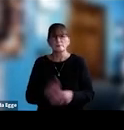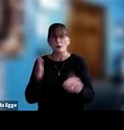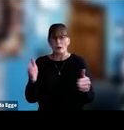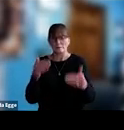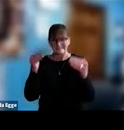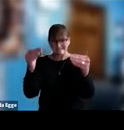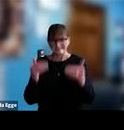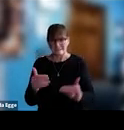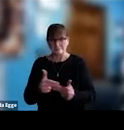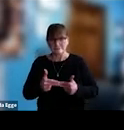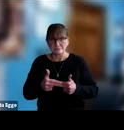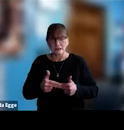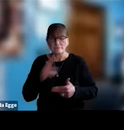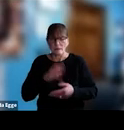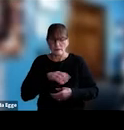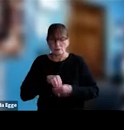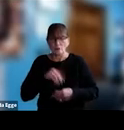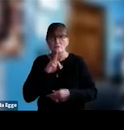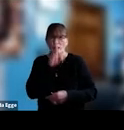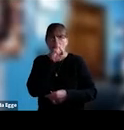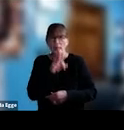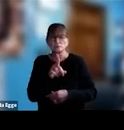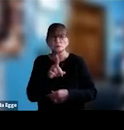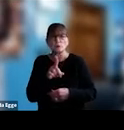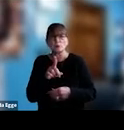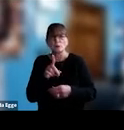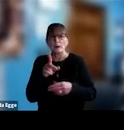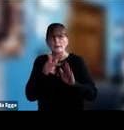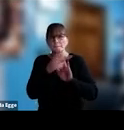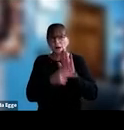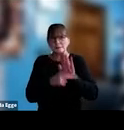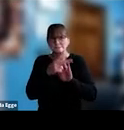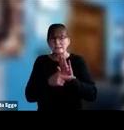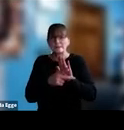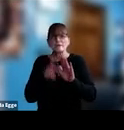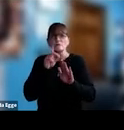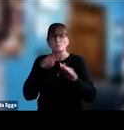yo simplemente incluí nuestras políticas. Cuando tengan acceso a estos recursos,